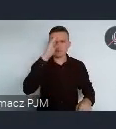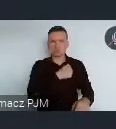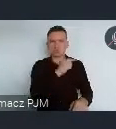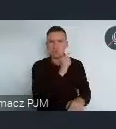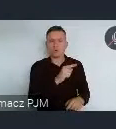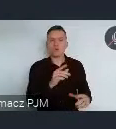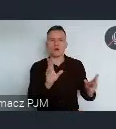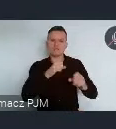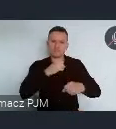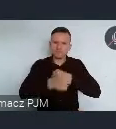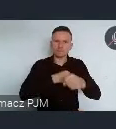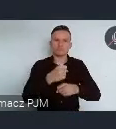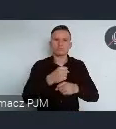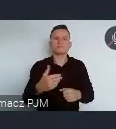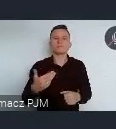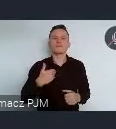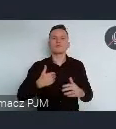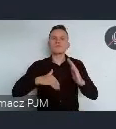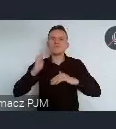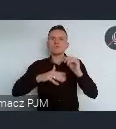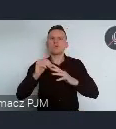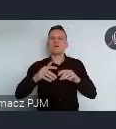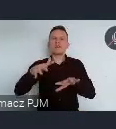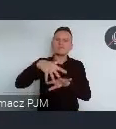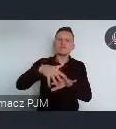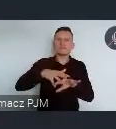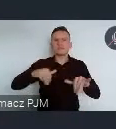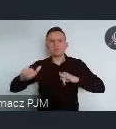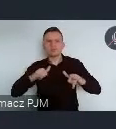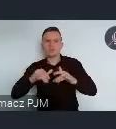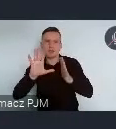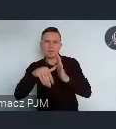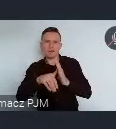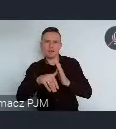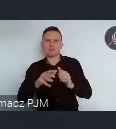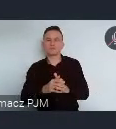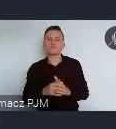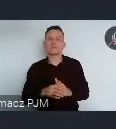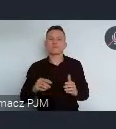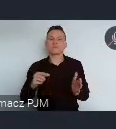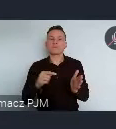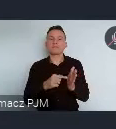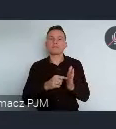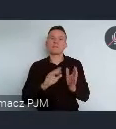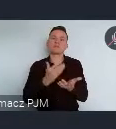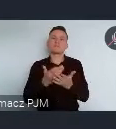Teleinformatycznego Systemu Zarządzania Miastem przy wykorzystaniu danych z oświetlenia ulicznego,